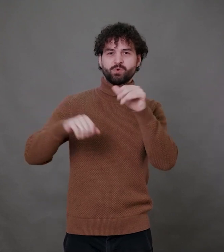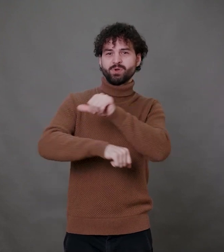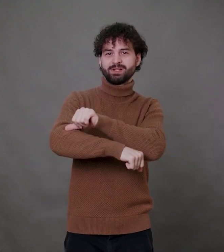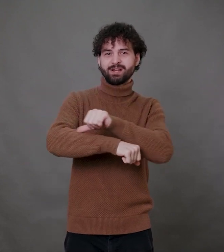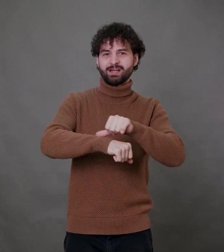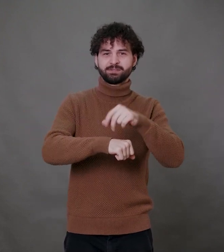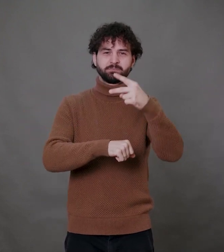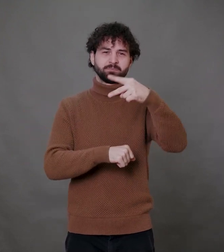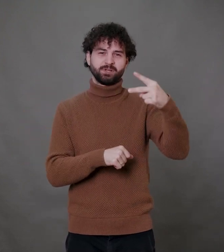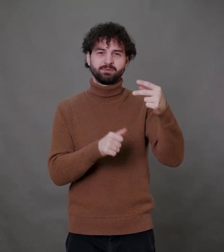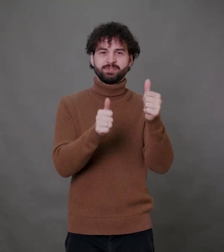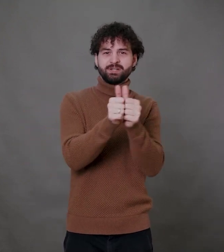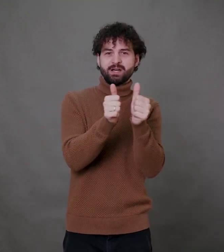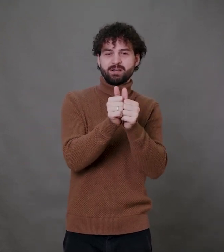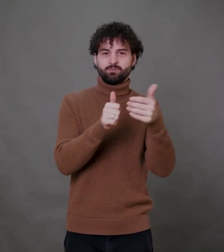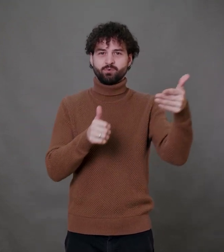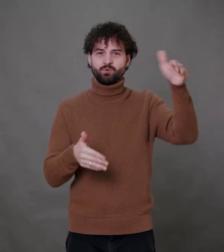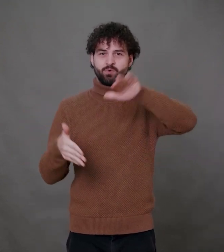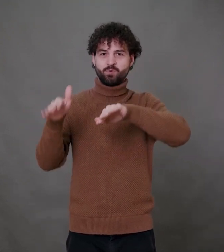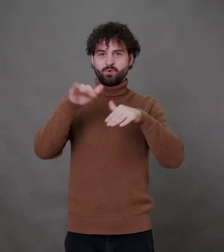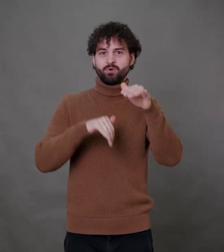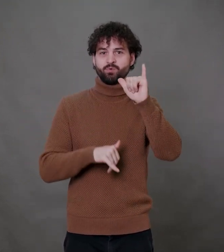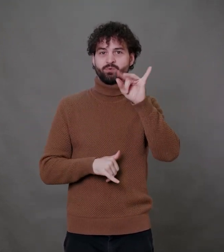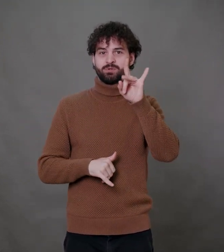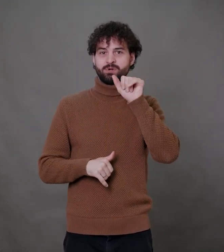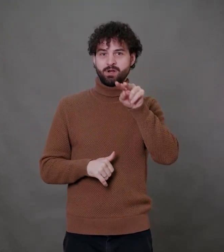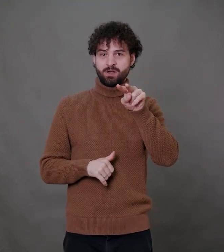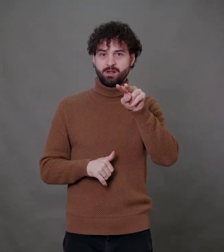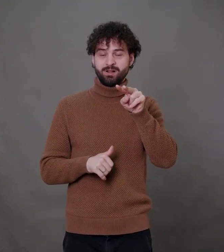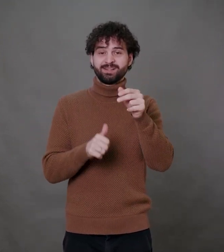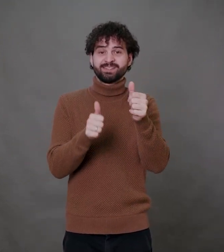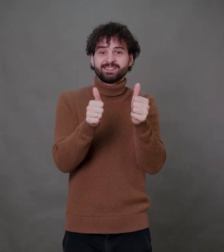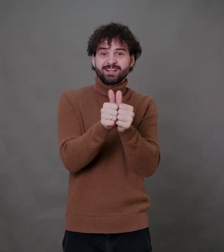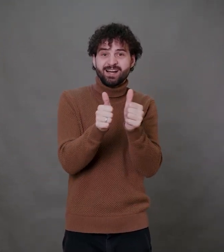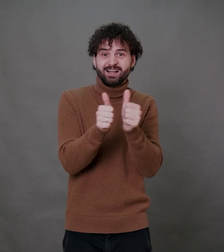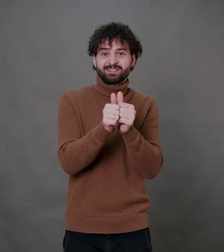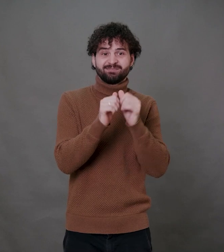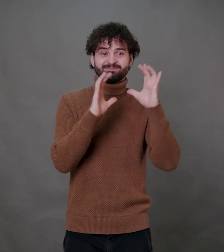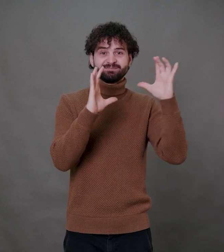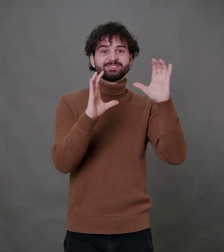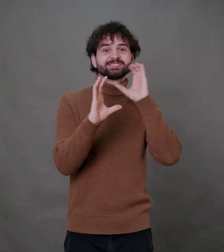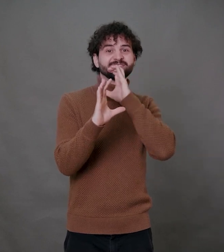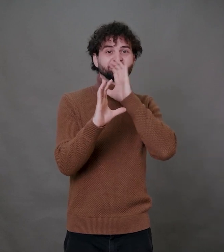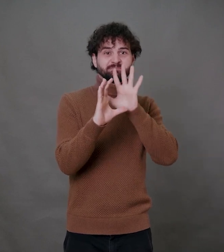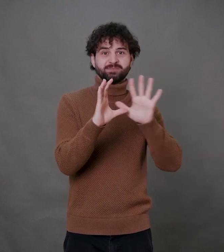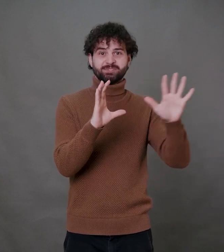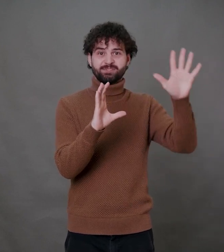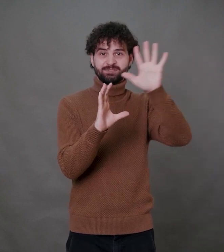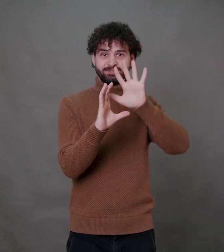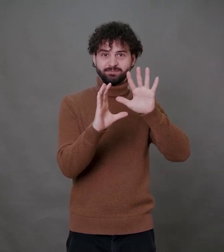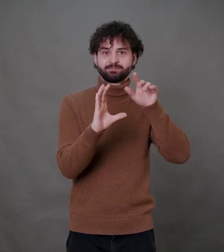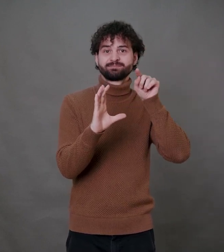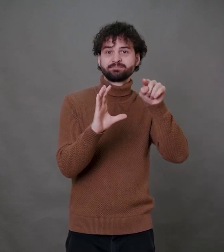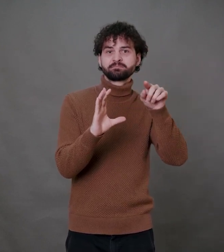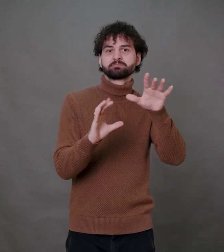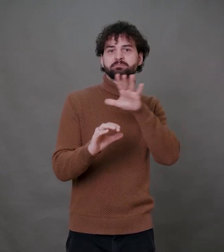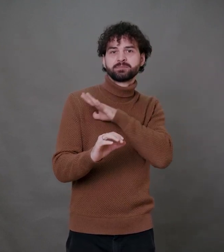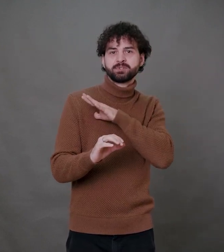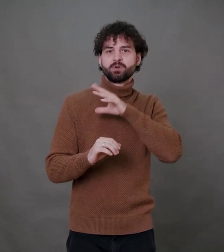проходили примерно по уральскому горному хребту. В западной Сибири в это время были другие